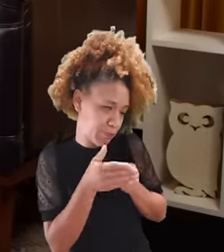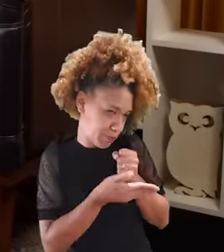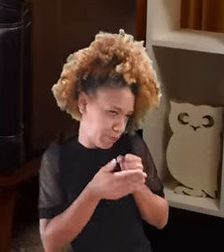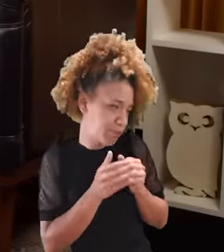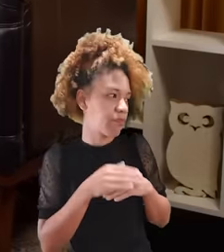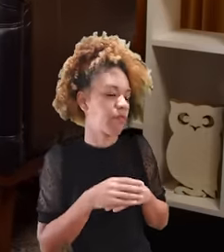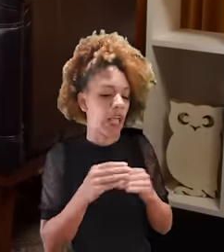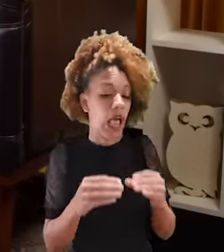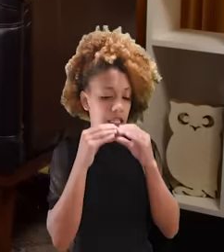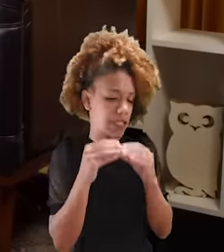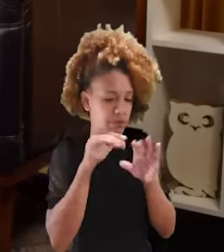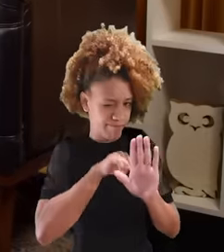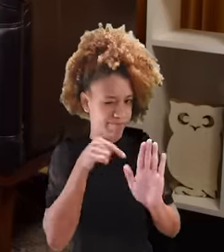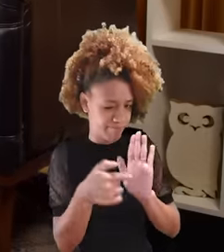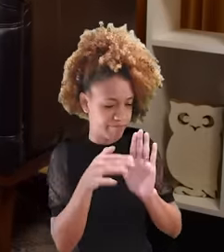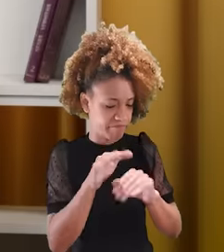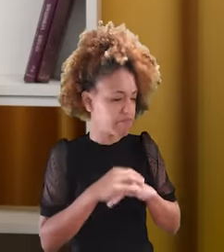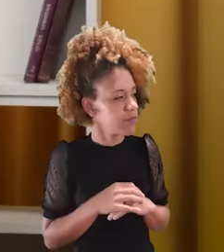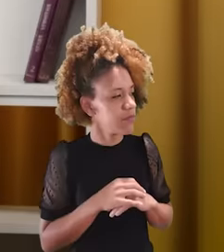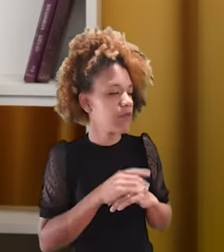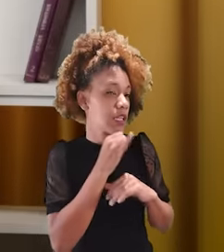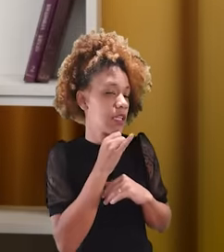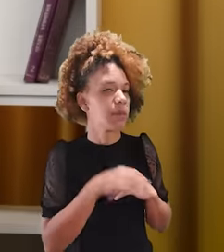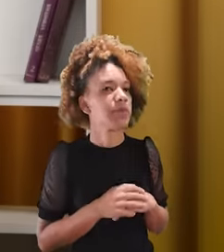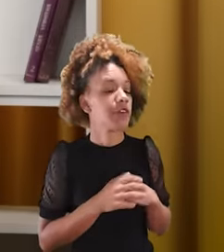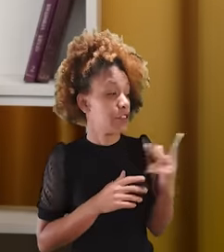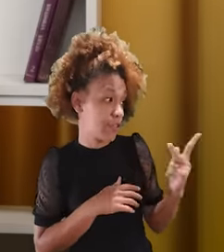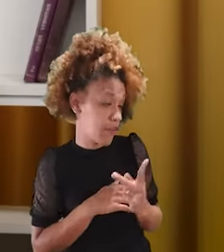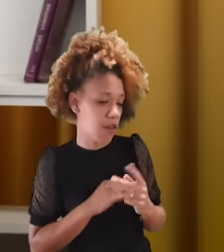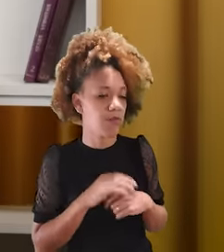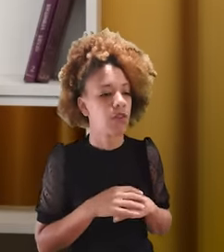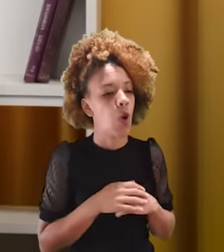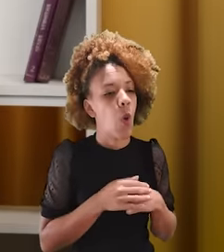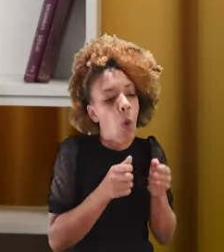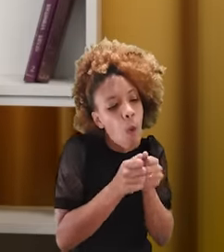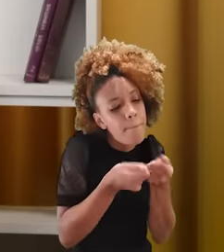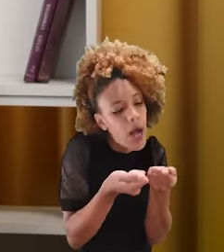não elogio sanduí ele funou da seguinte maneira você fala o o pãozinho que fica em cima é um